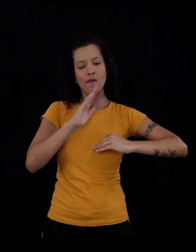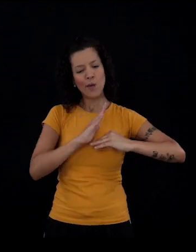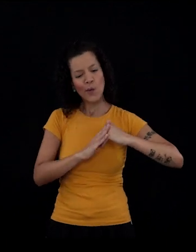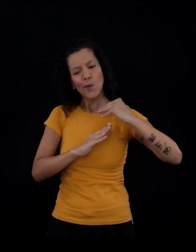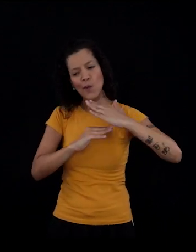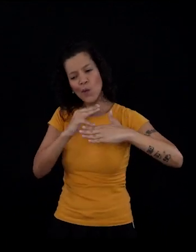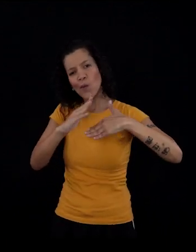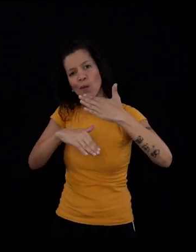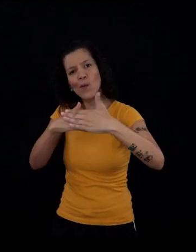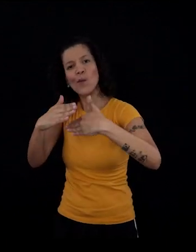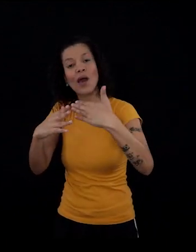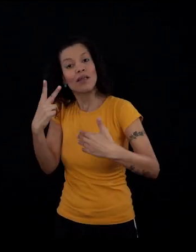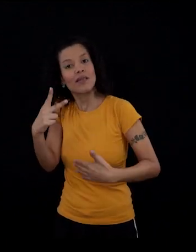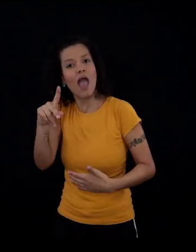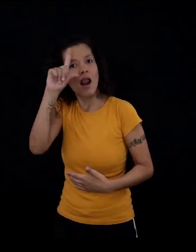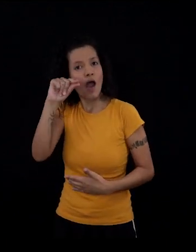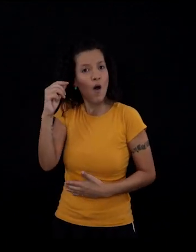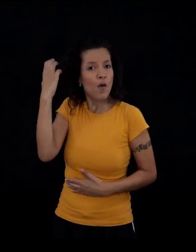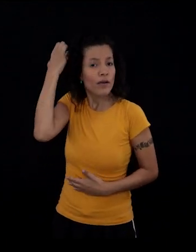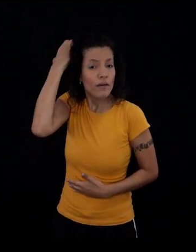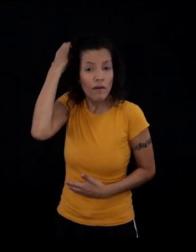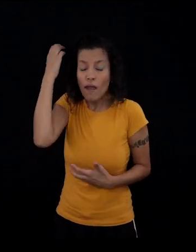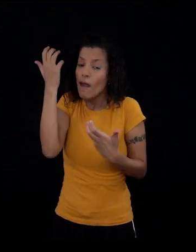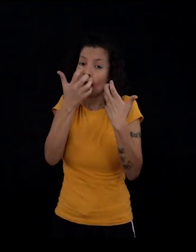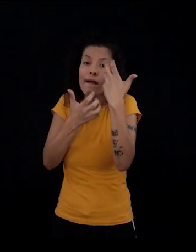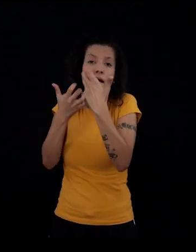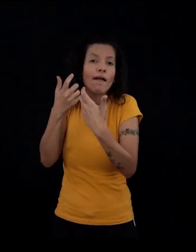construção da música dela ser como a canção.